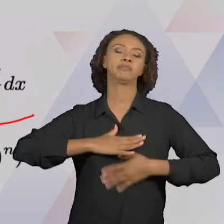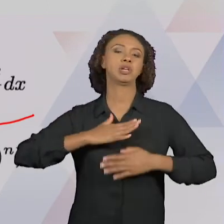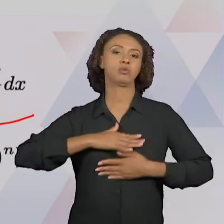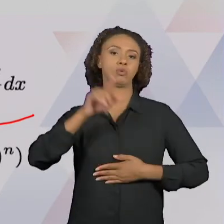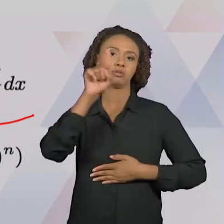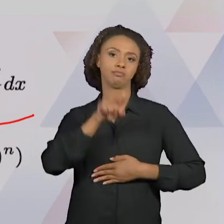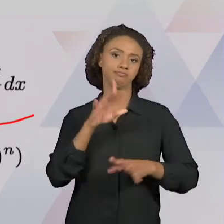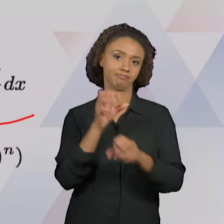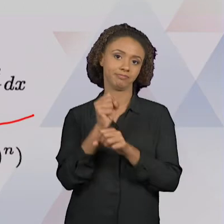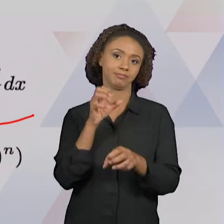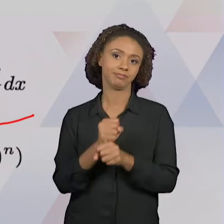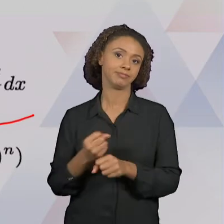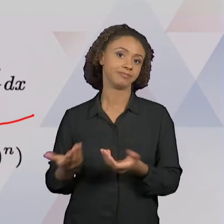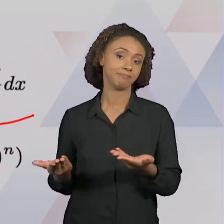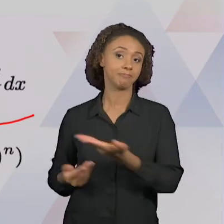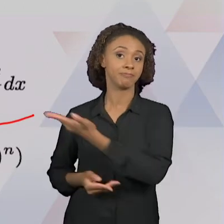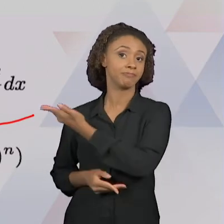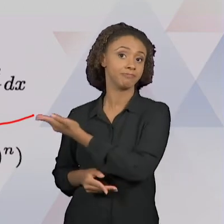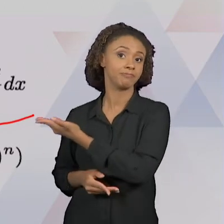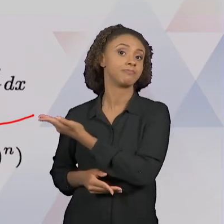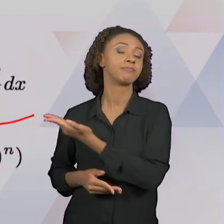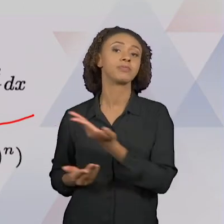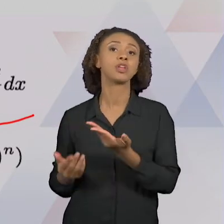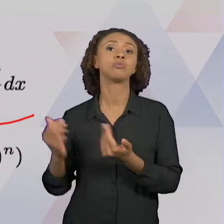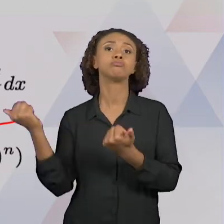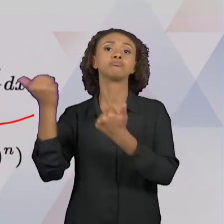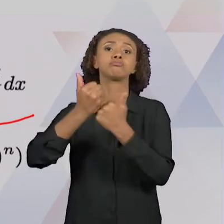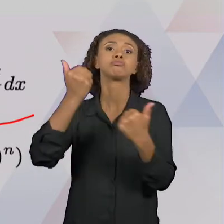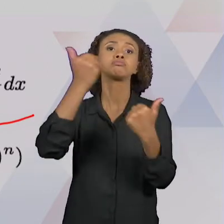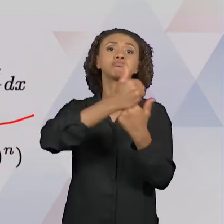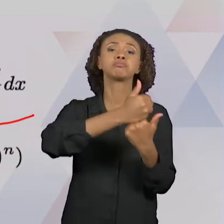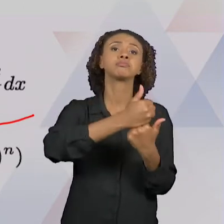ESSA PRIMEIRA PARTE SUBSTITUINDO OS LIMITES, A SEGUNDA PARTE INTEGRANDO O SENO A GENTE VAI TER